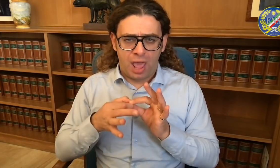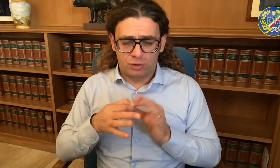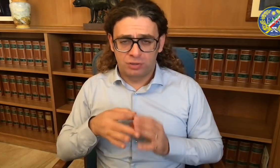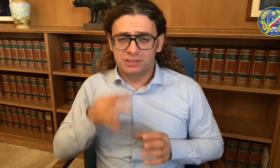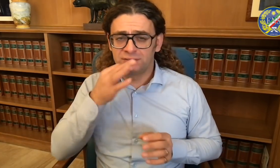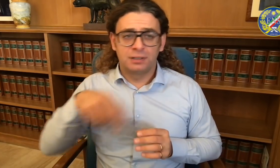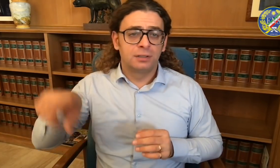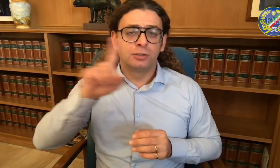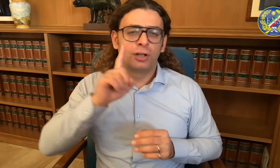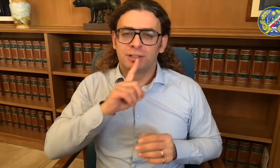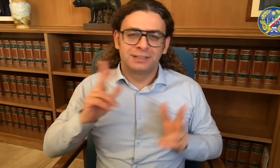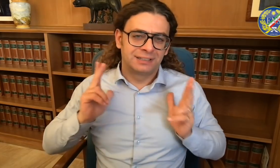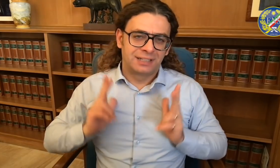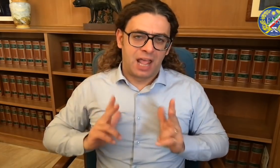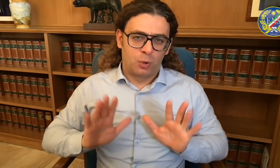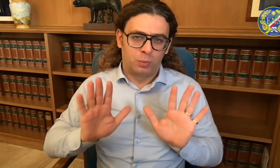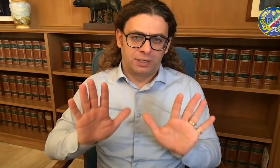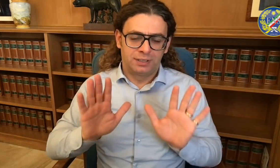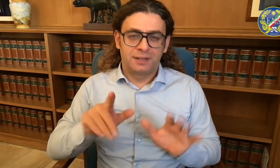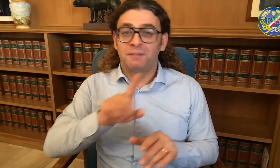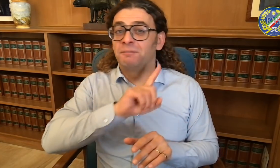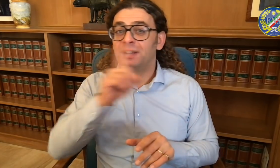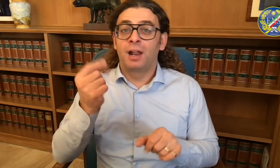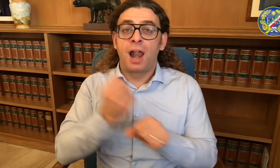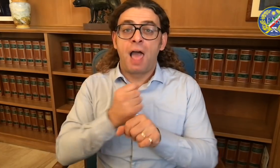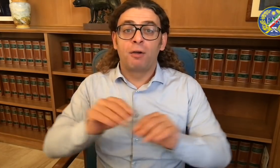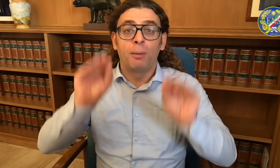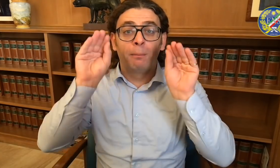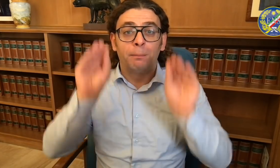Ma la situazione di Sordi non è correlata a questa misura, quindi possiamo stare tranquilli.